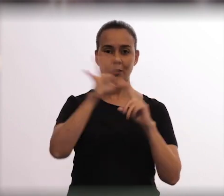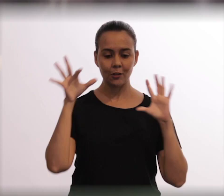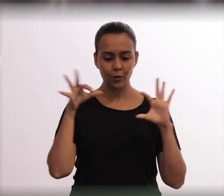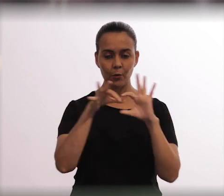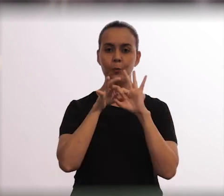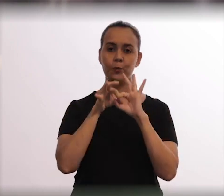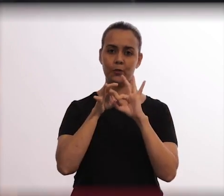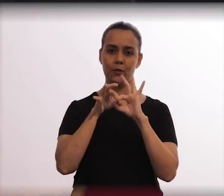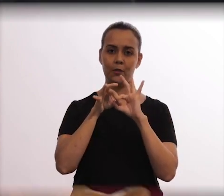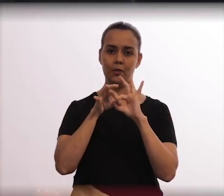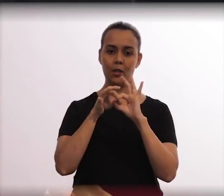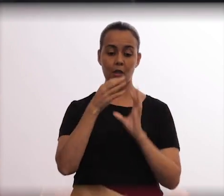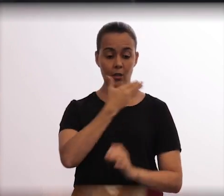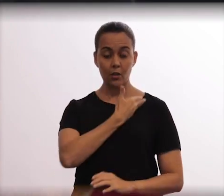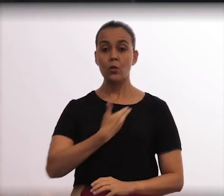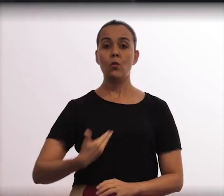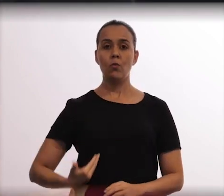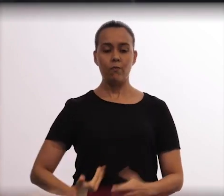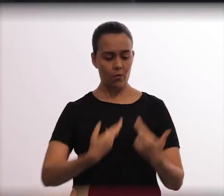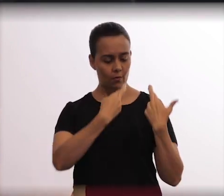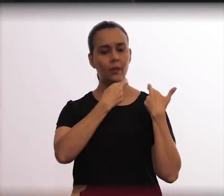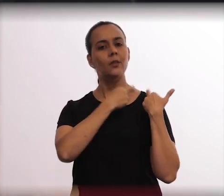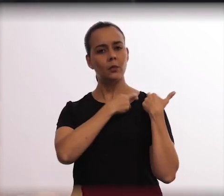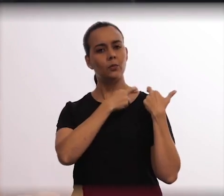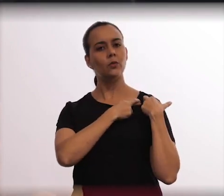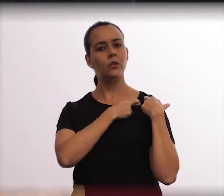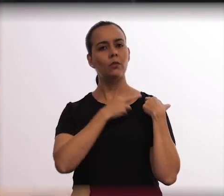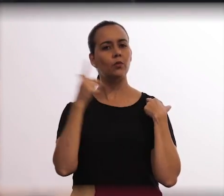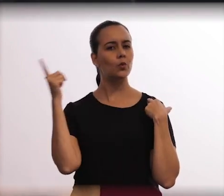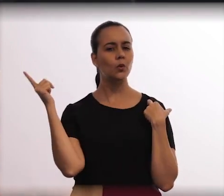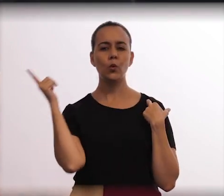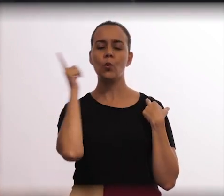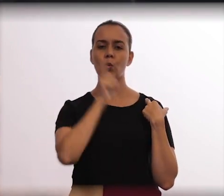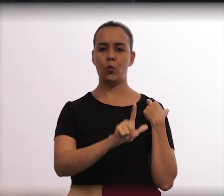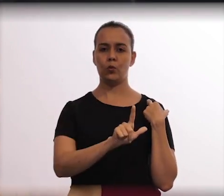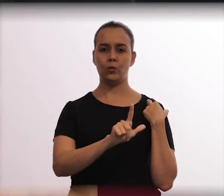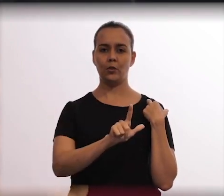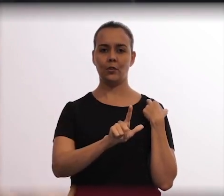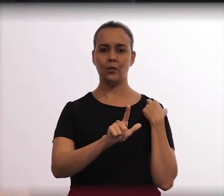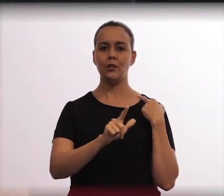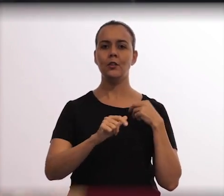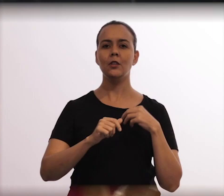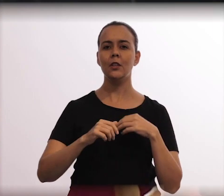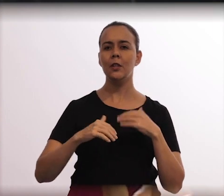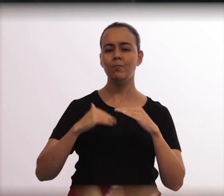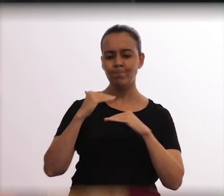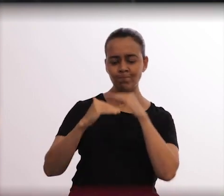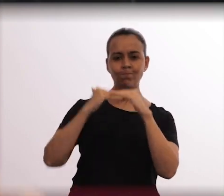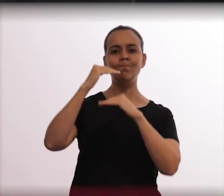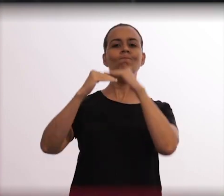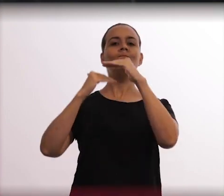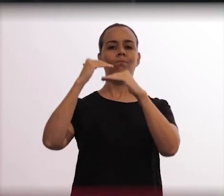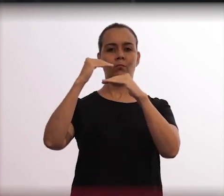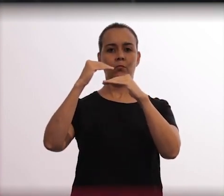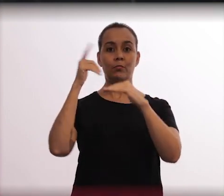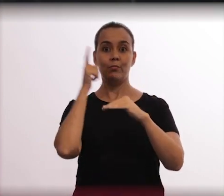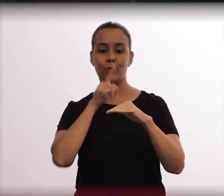e com governos locais que sejam capazes de desenhar políticas que levem a esse equilíbrio dos três poderes.